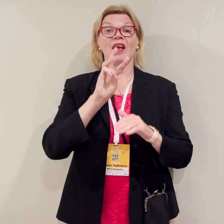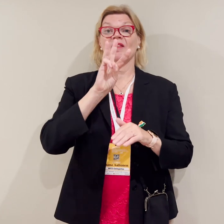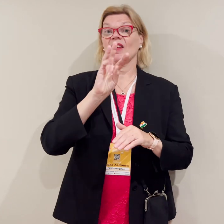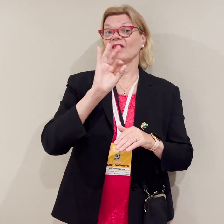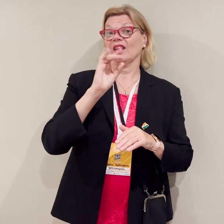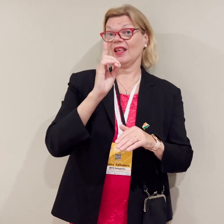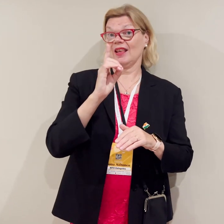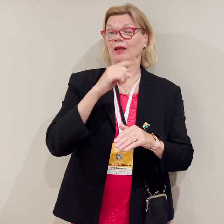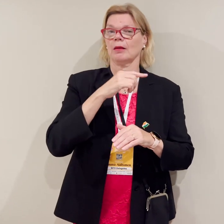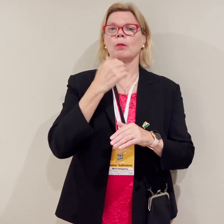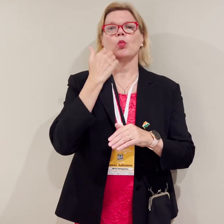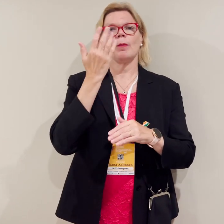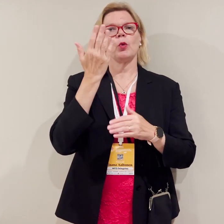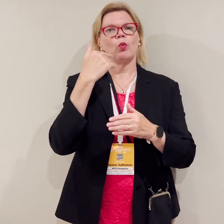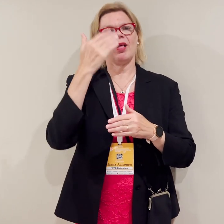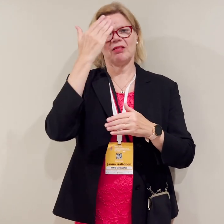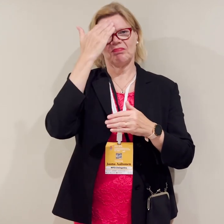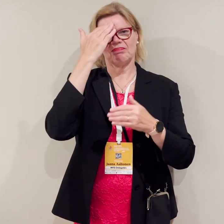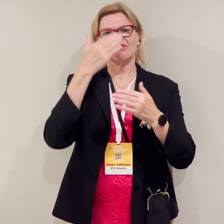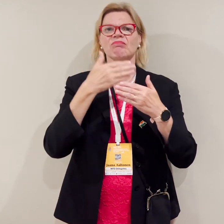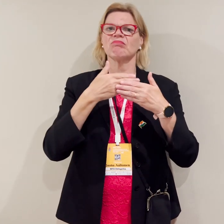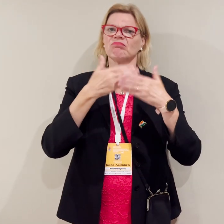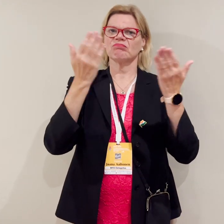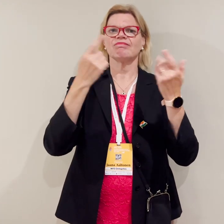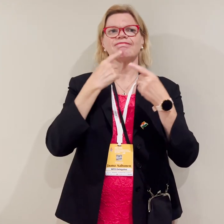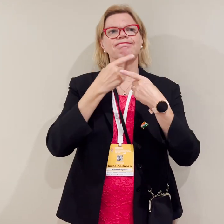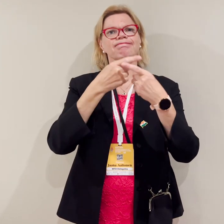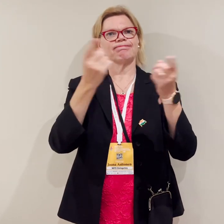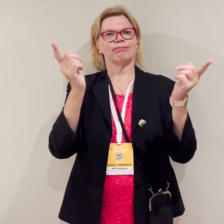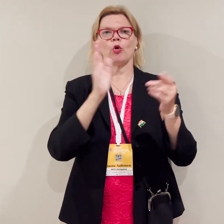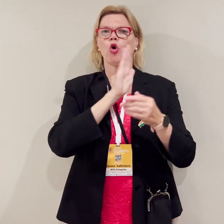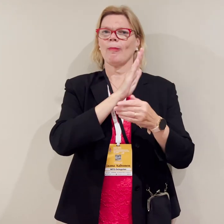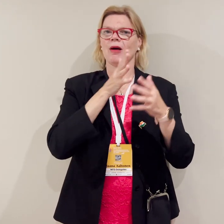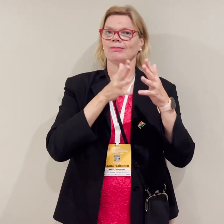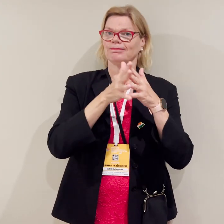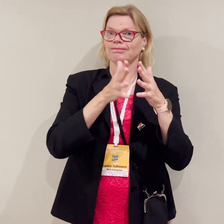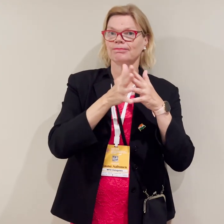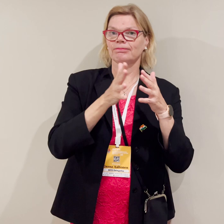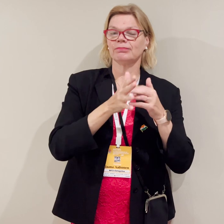Kuurojen Maailmanliitto julkaisee myöhemmin oman tiedotteensa asiasta.